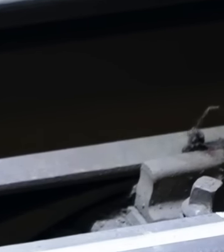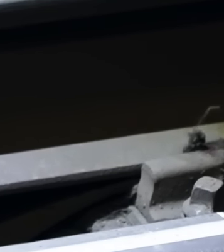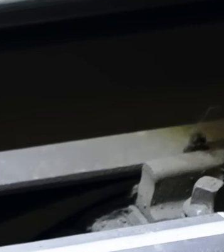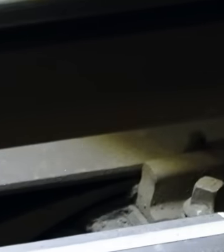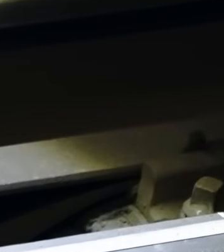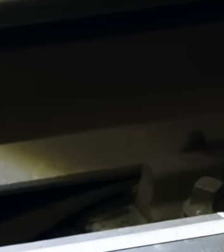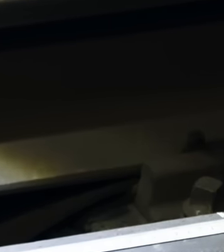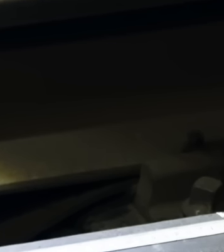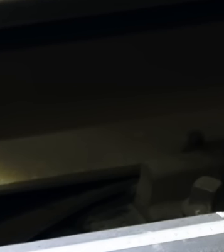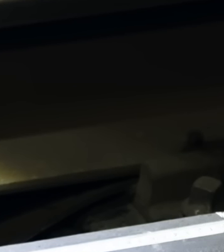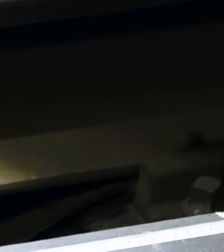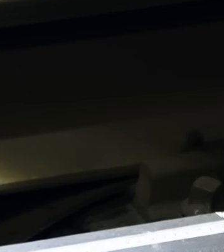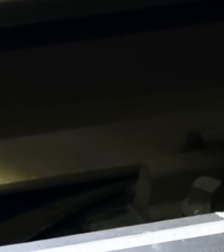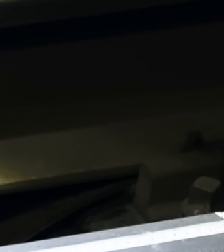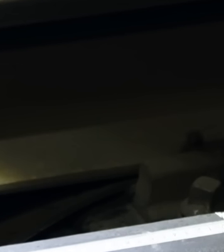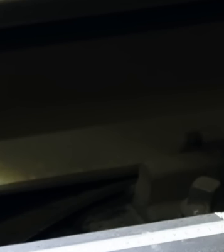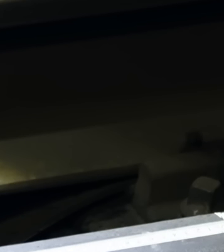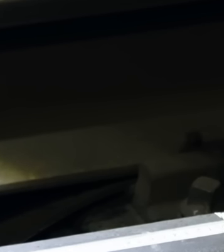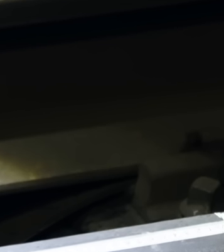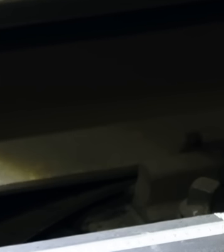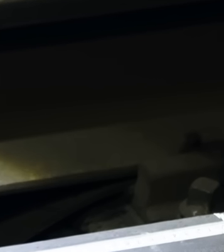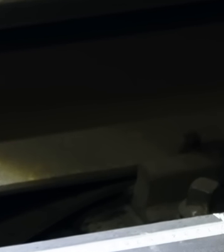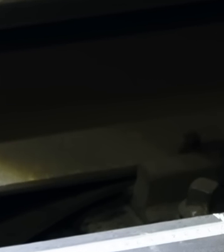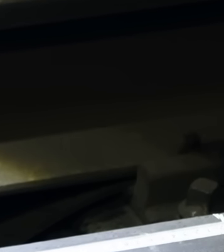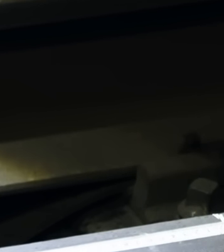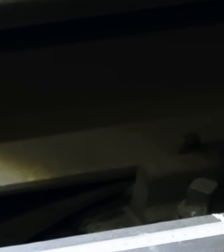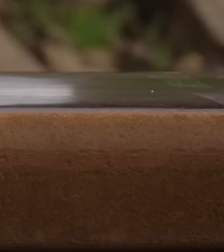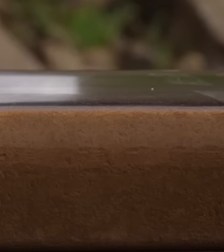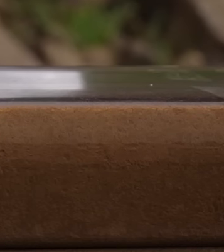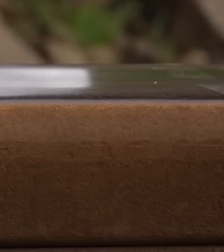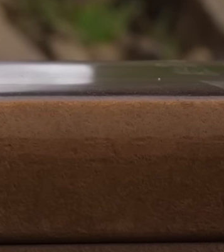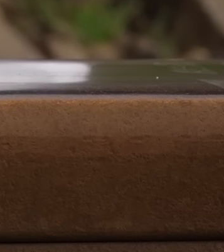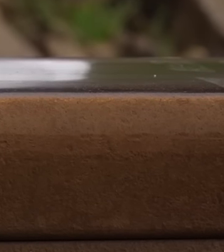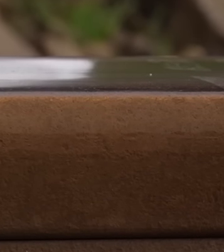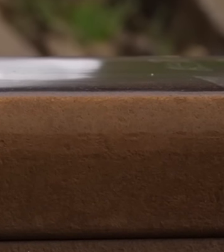por lo que ya se abrió una investigación oficial para descubrir si alguien está [música] saboteando